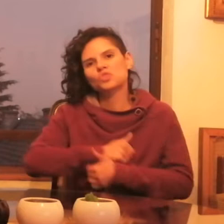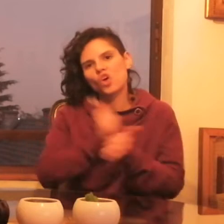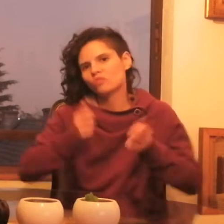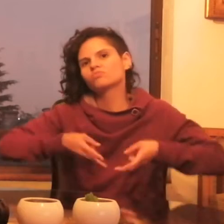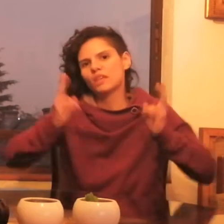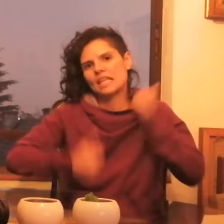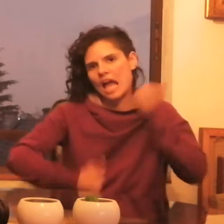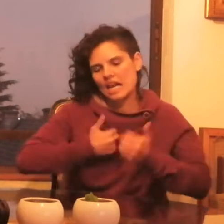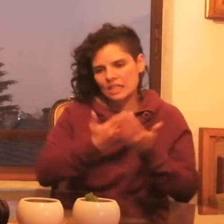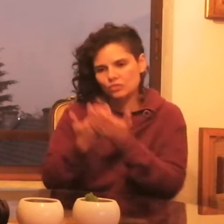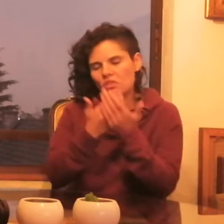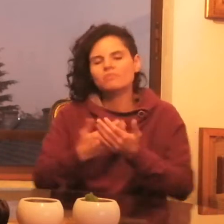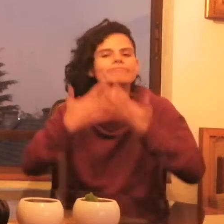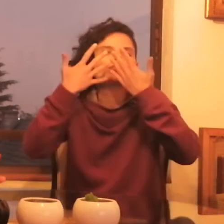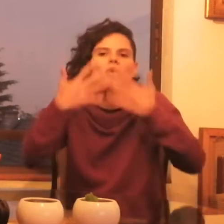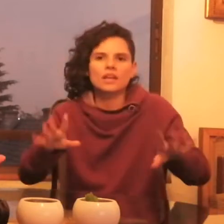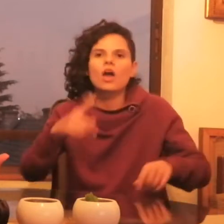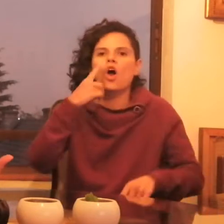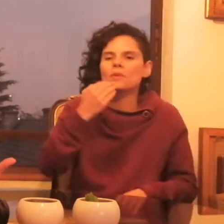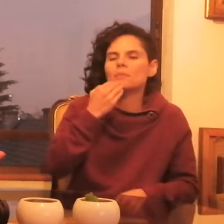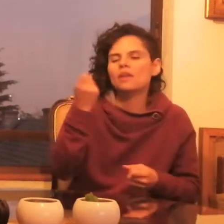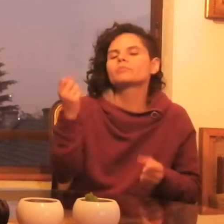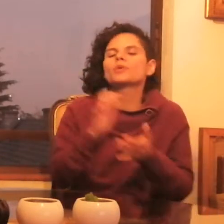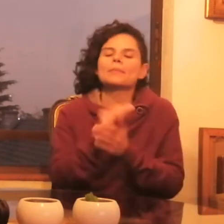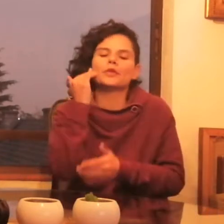la carrera que quieran o sea los hombre también podrían estudiar párvulos, no sé